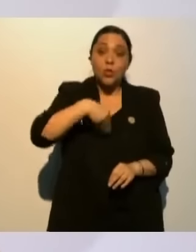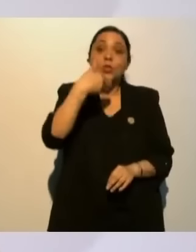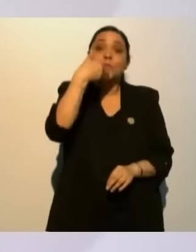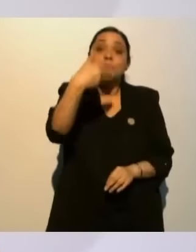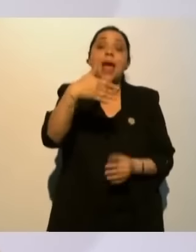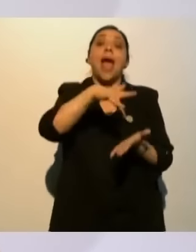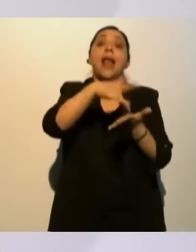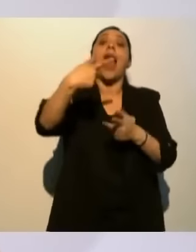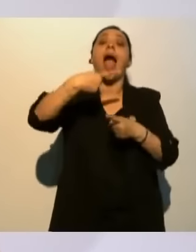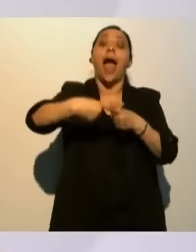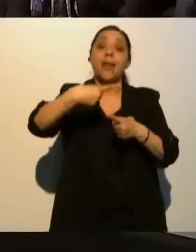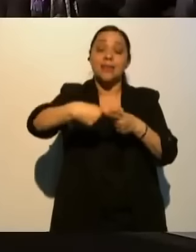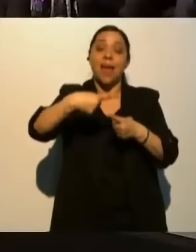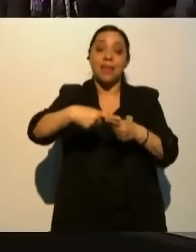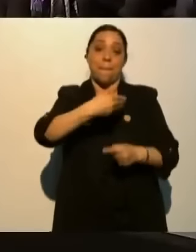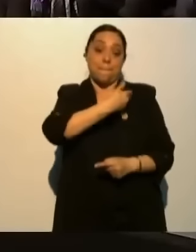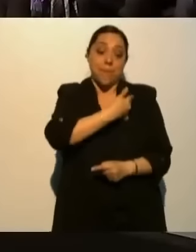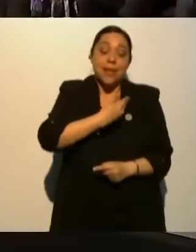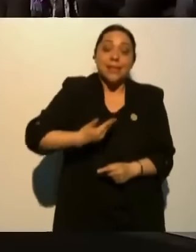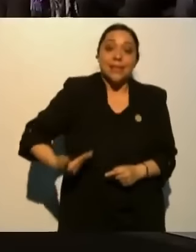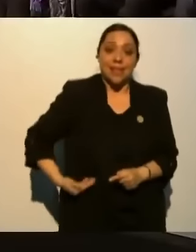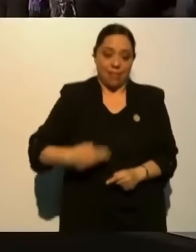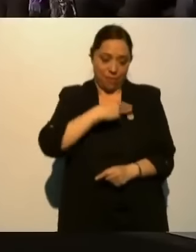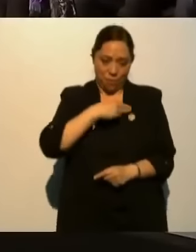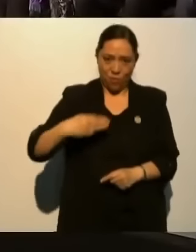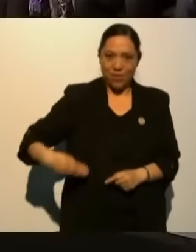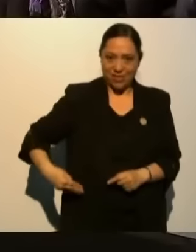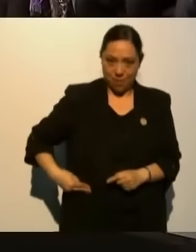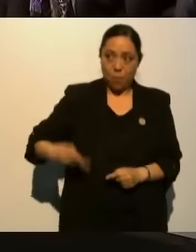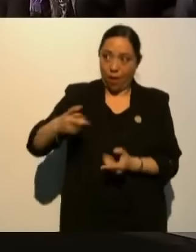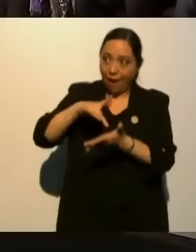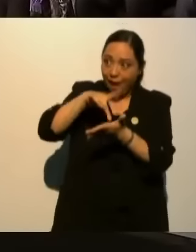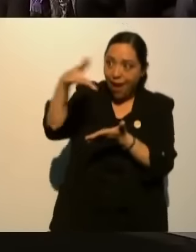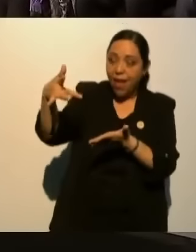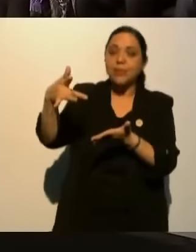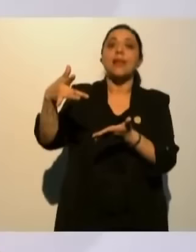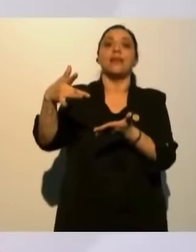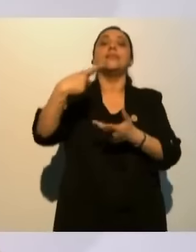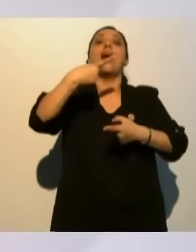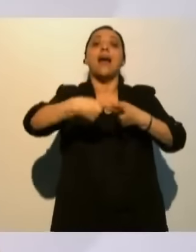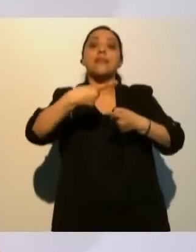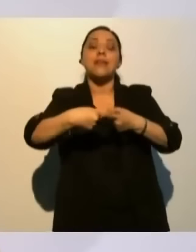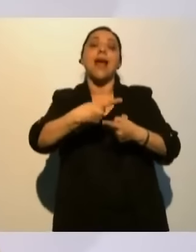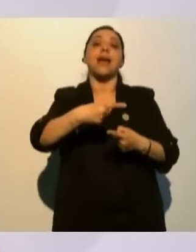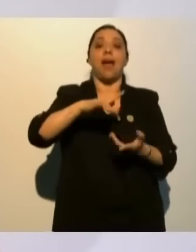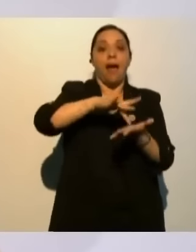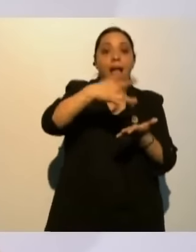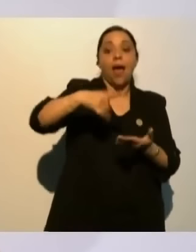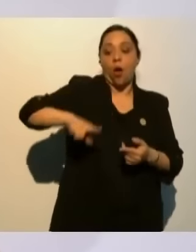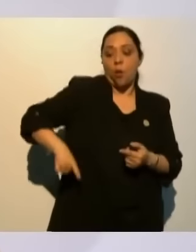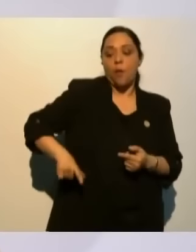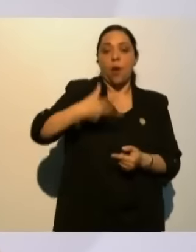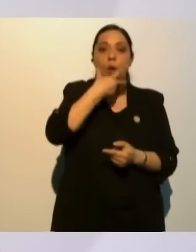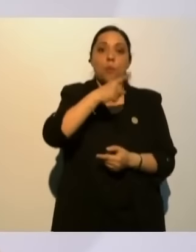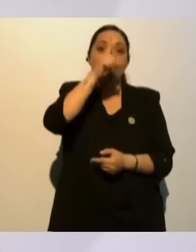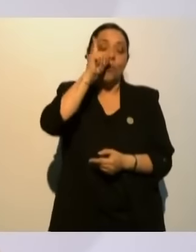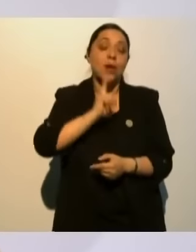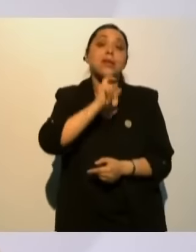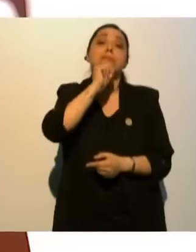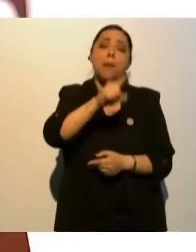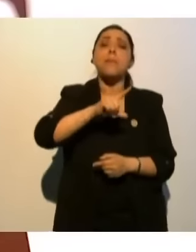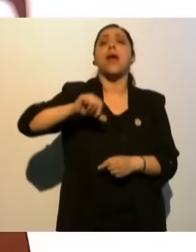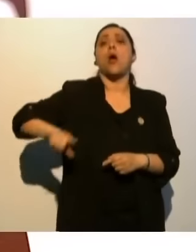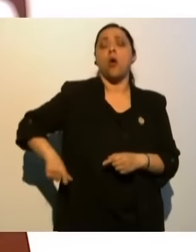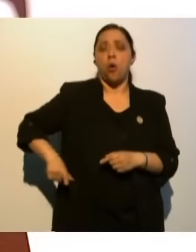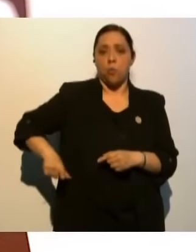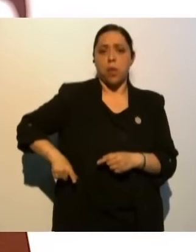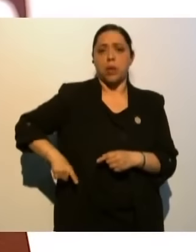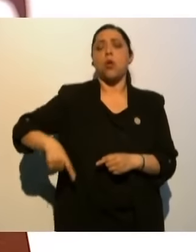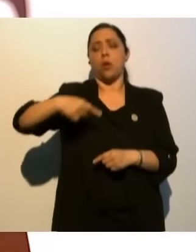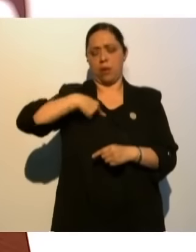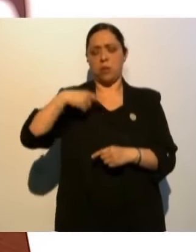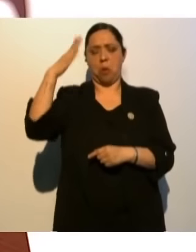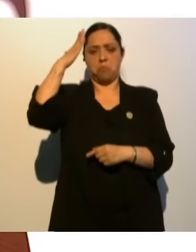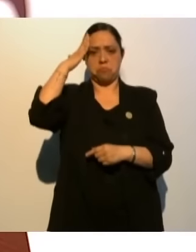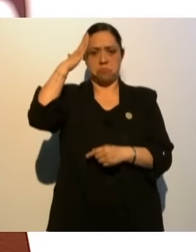municipales gracias a las y los gobernadores y a un gobierno que encabezamos que tiene la